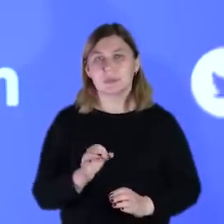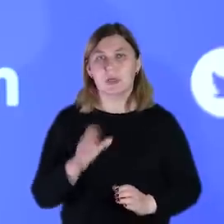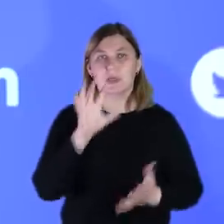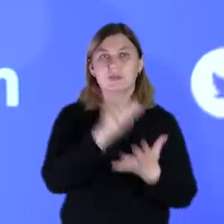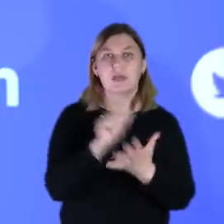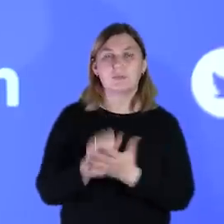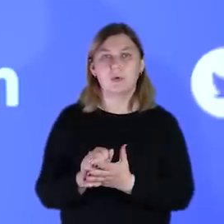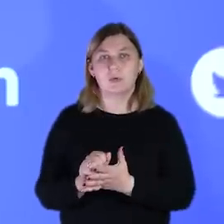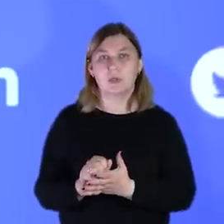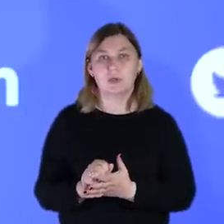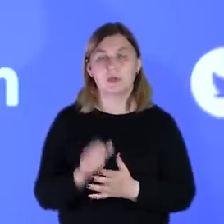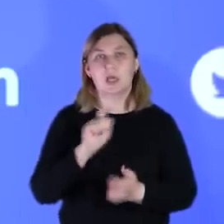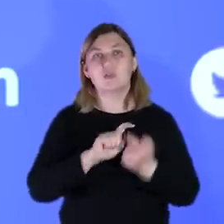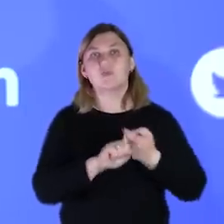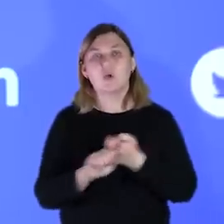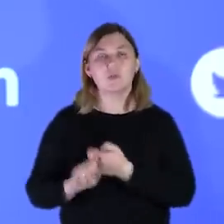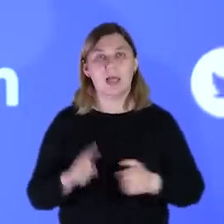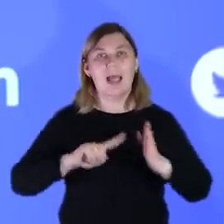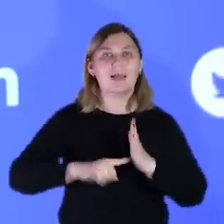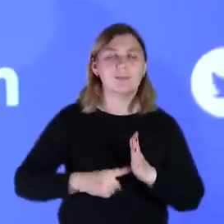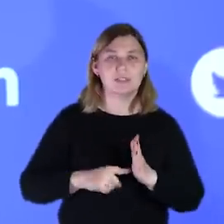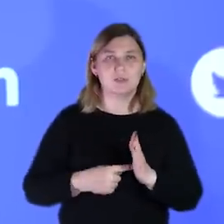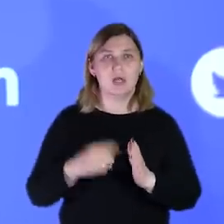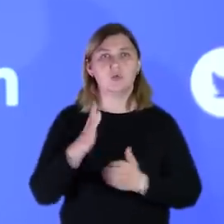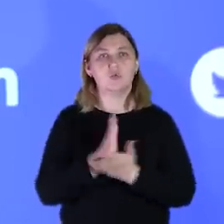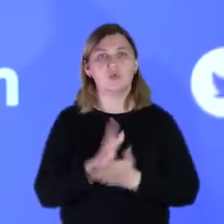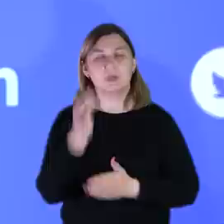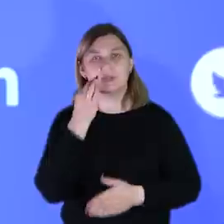zajmuje stanowisko związane czy z administracją, czy ze służbami specjalnymi, czy z policją